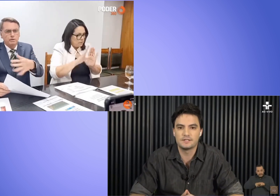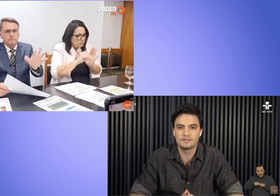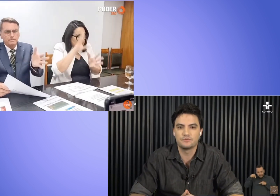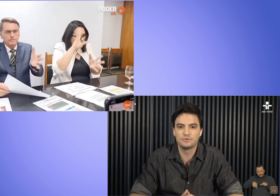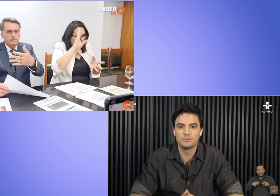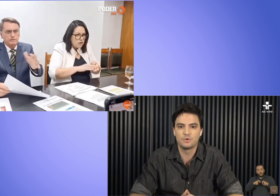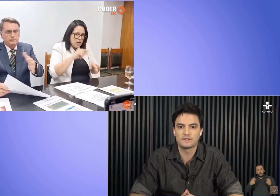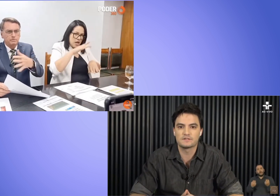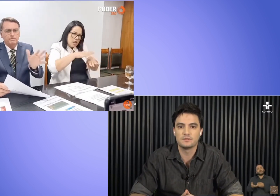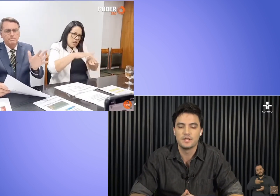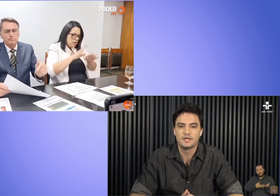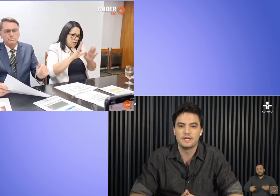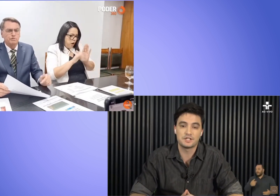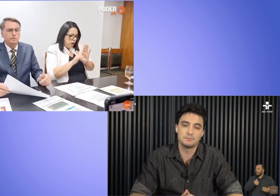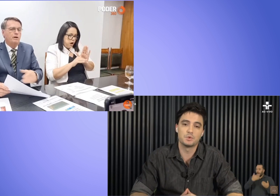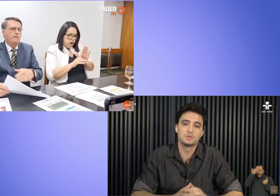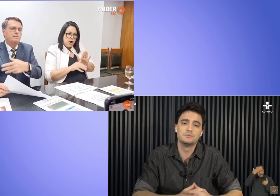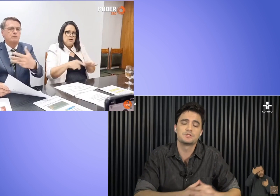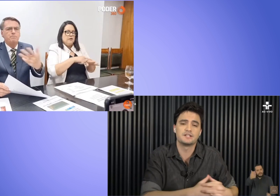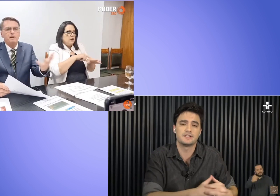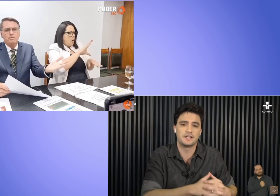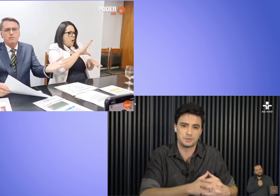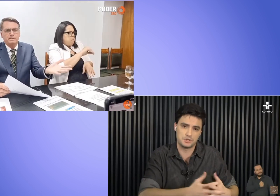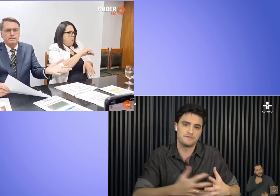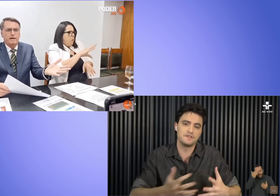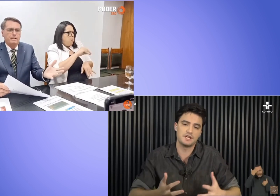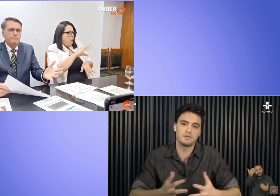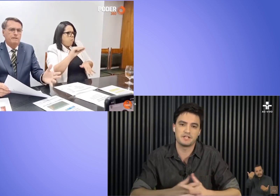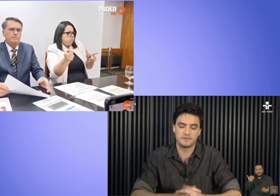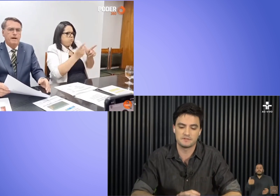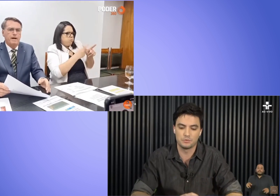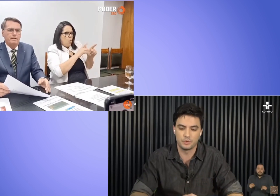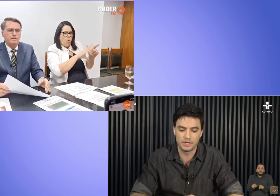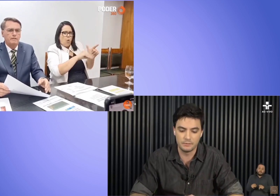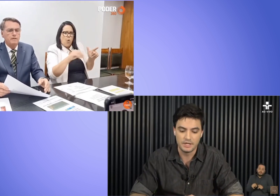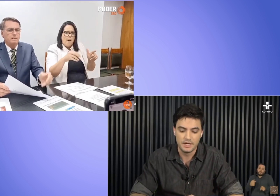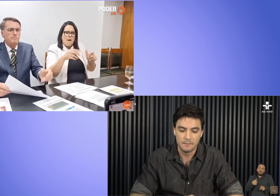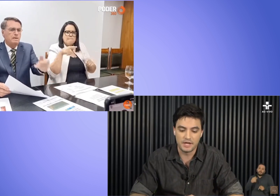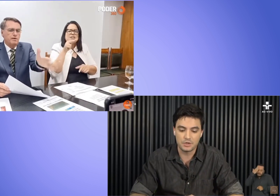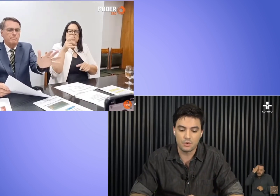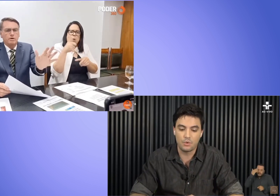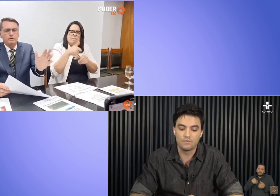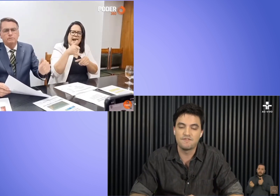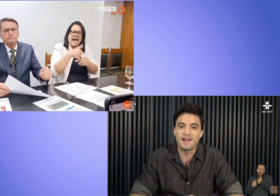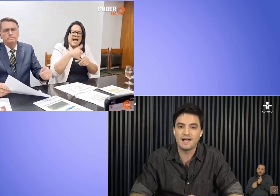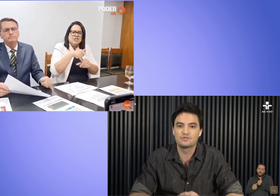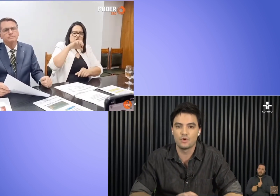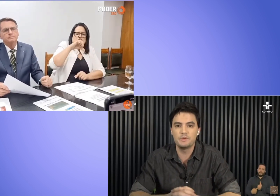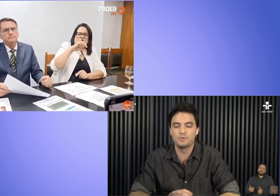O influenciador avisou que procurou advogados. "Até o fim por Justiça", resumiu.